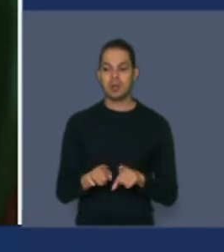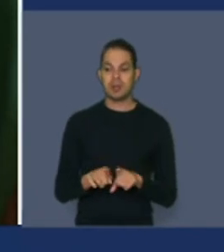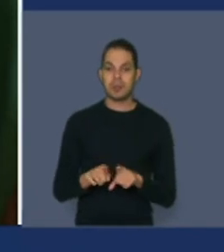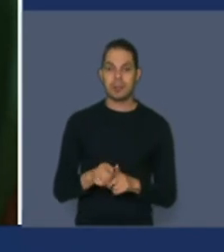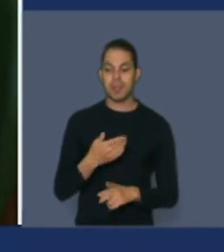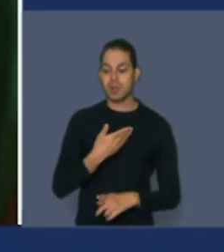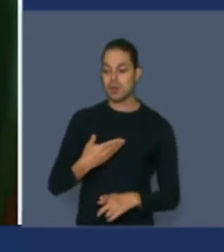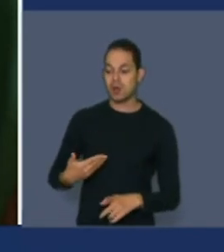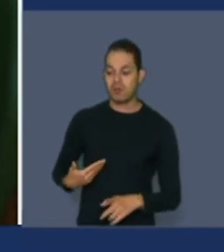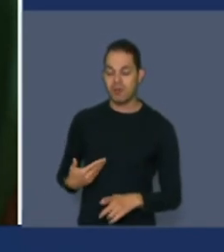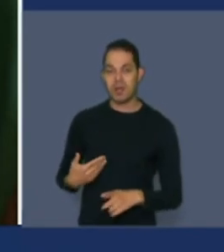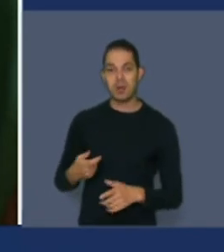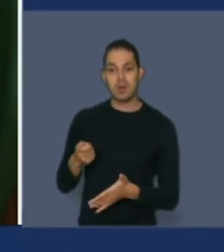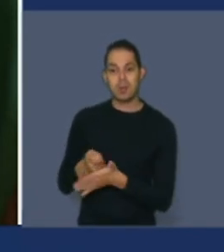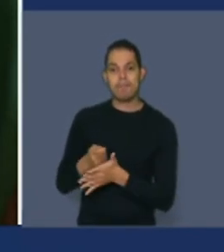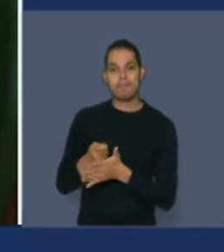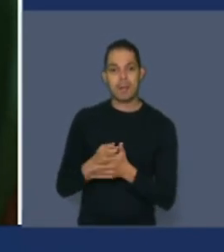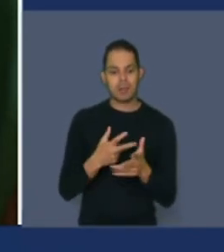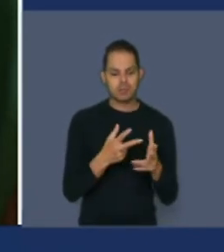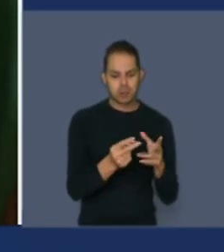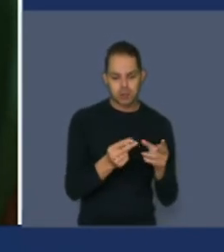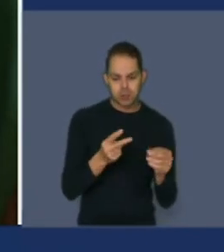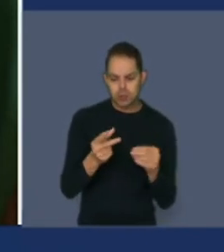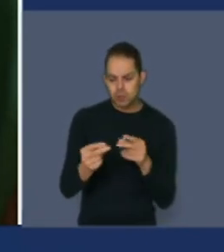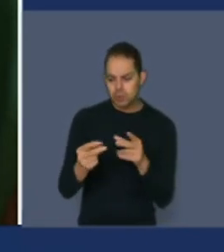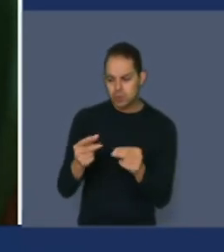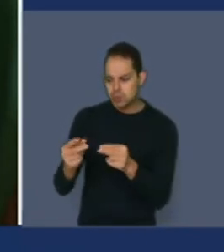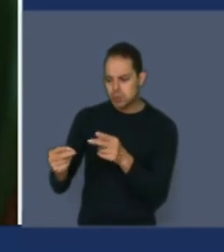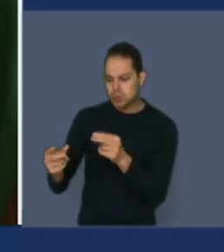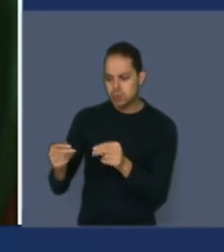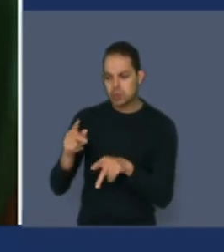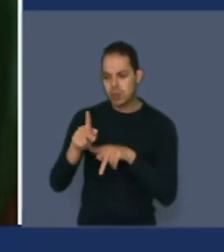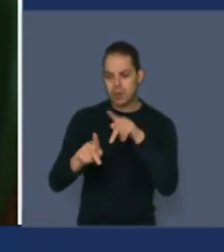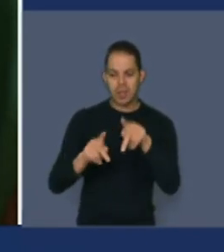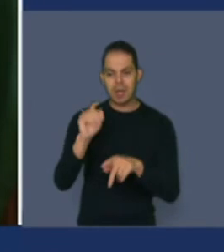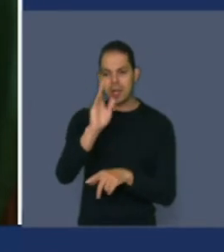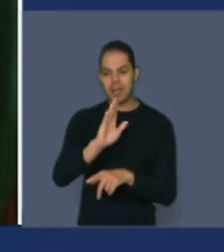O GOVERNO QUE DEVERIA TER VACINADO O POVO BRASILEIRO SÓ SE ACORDOU QUANDO VIU QUE DAVA PARA TIRAR PROPINA, QUANDO